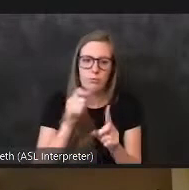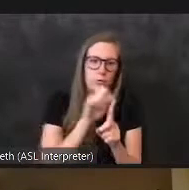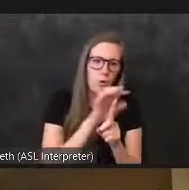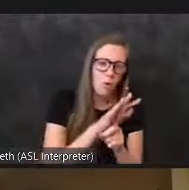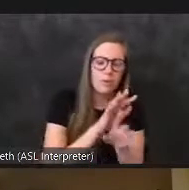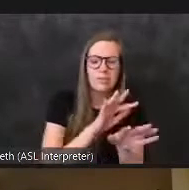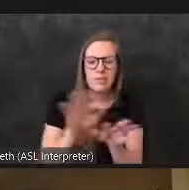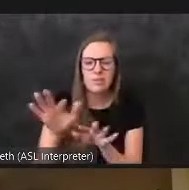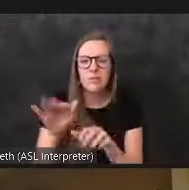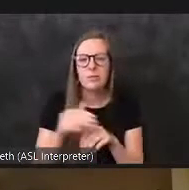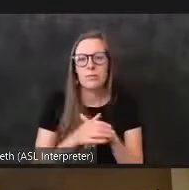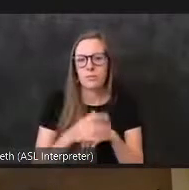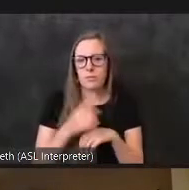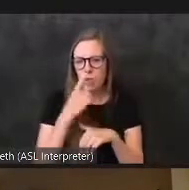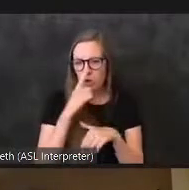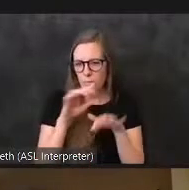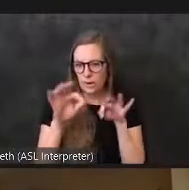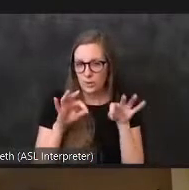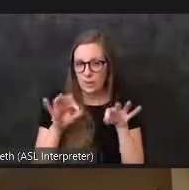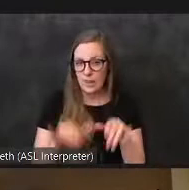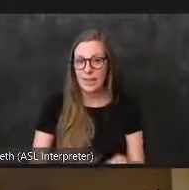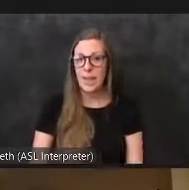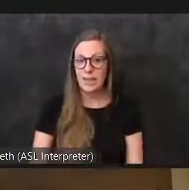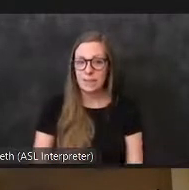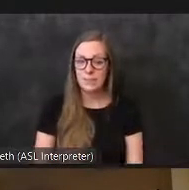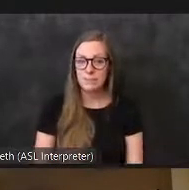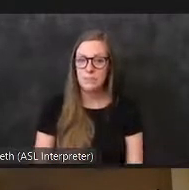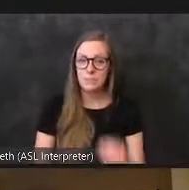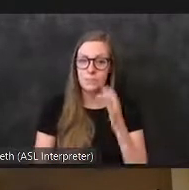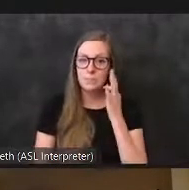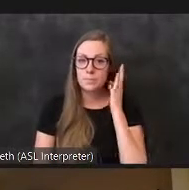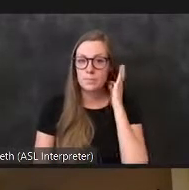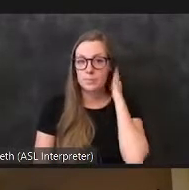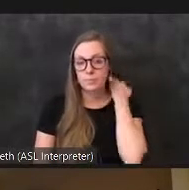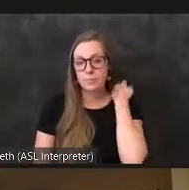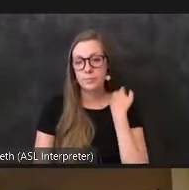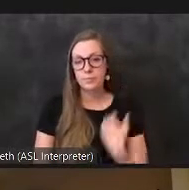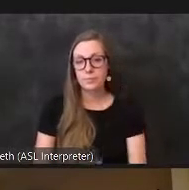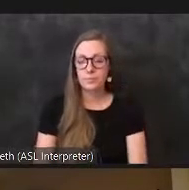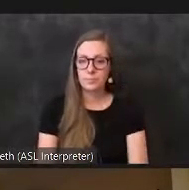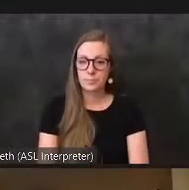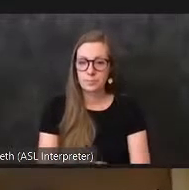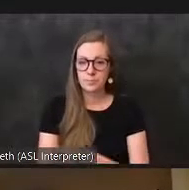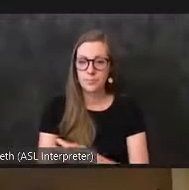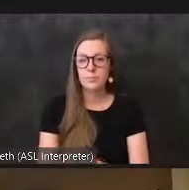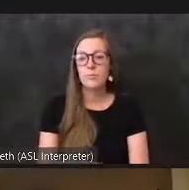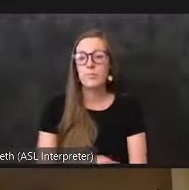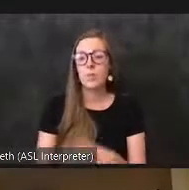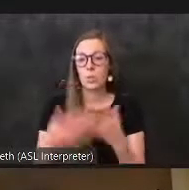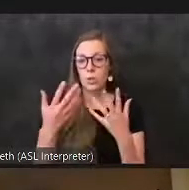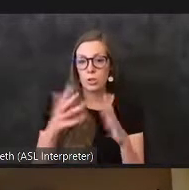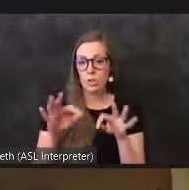Creo que puedes tocar acerca de los servicios disponibles y que estás viendo en términos de las necesidades de la comunidad y podemos aperturar después a